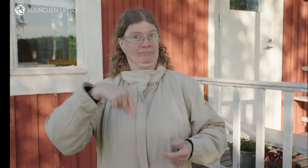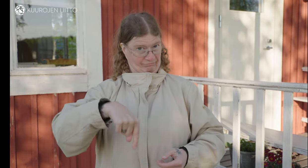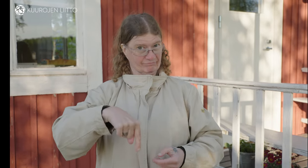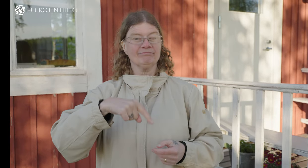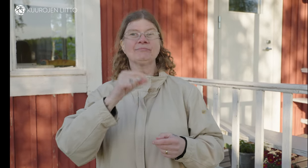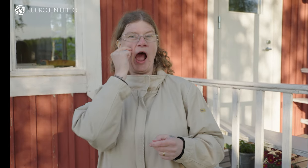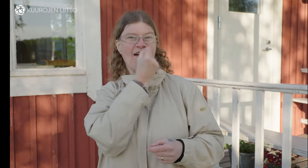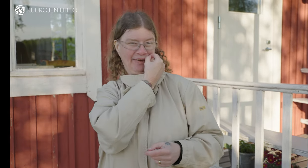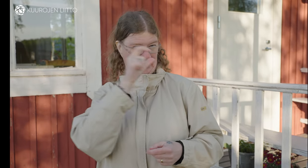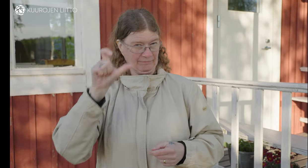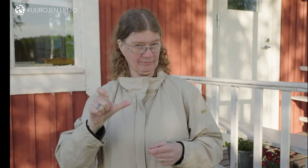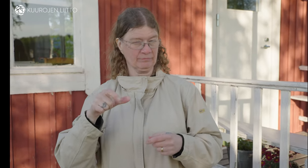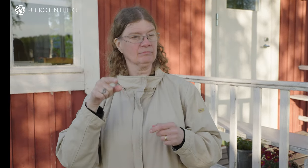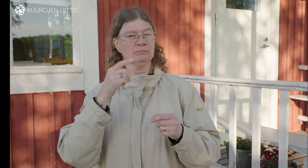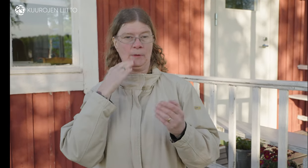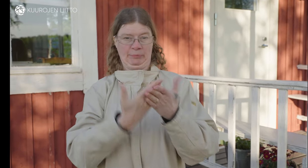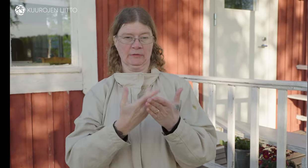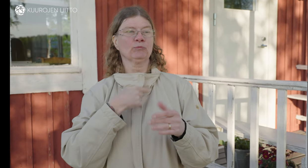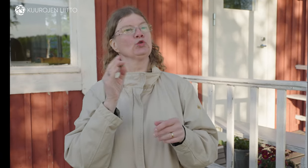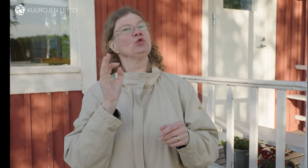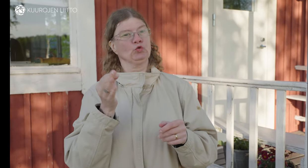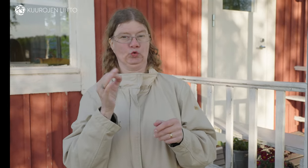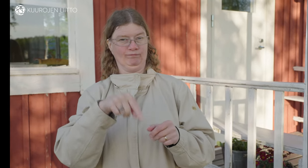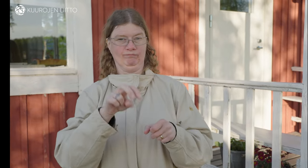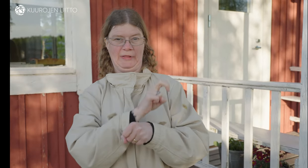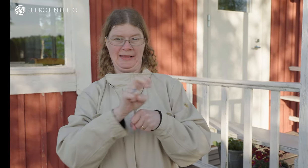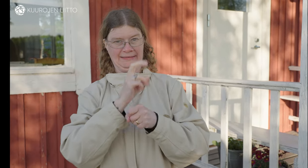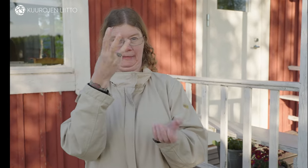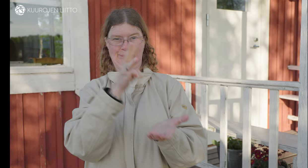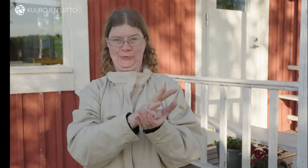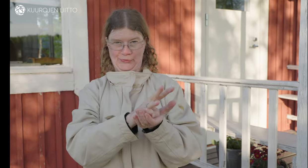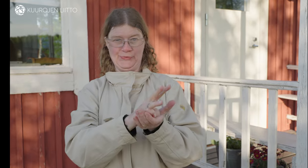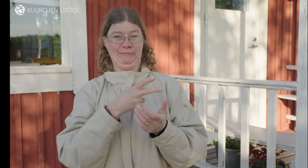Alf Bjong ehdotti, että palkkaisivat minut tänne talonmieheksi kolmeksi kuukaudeksi.